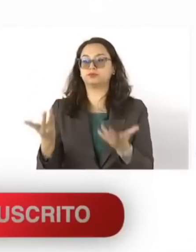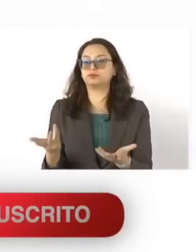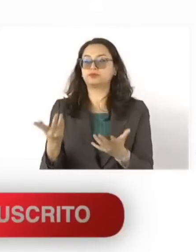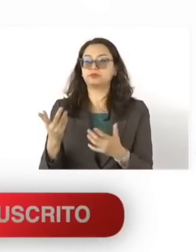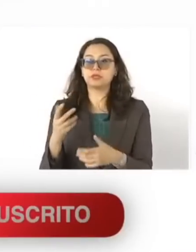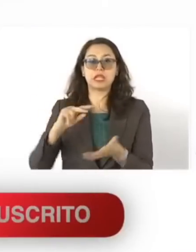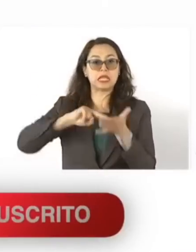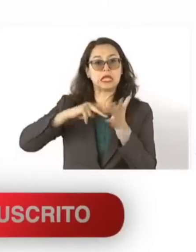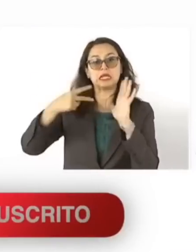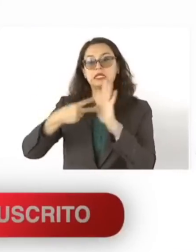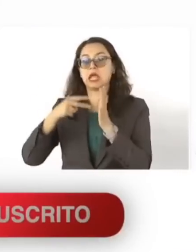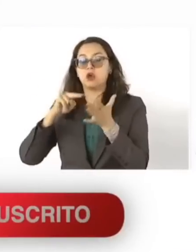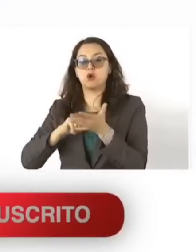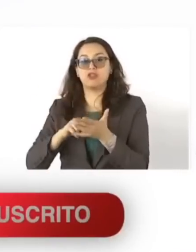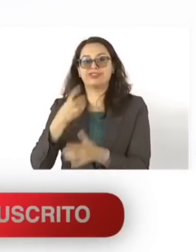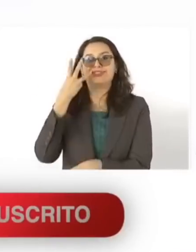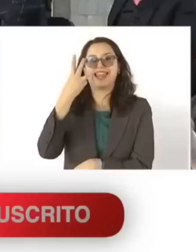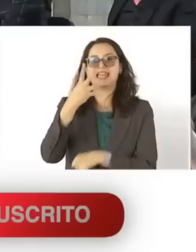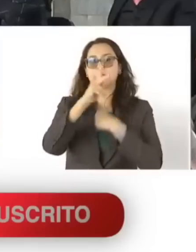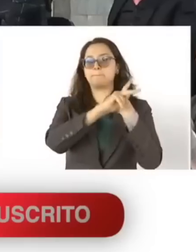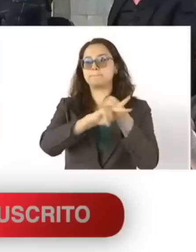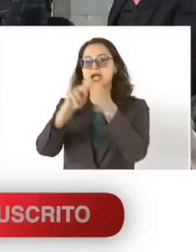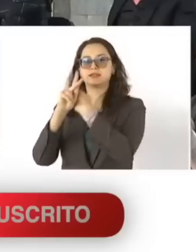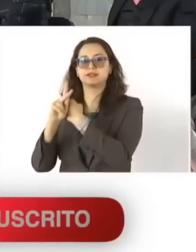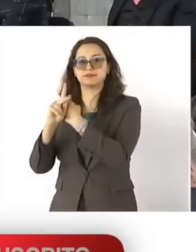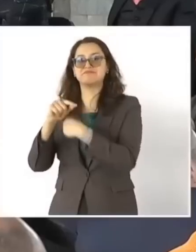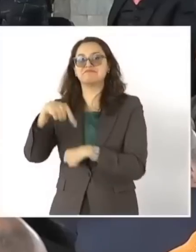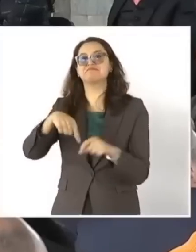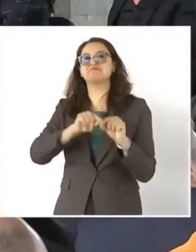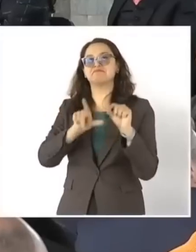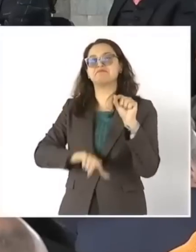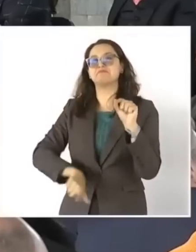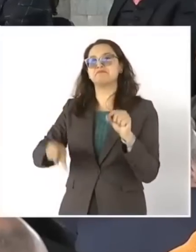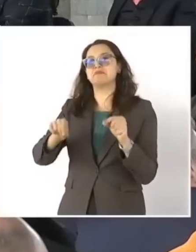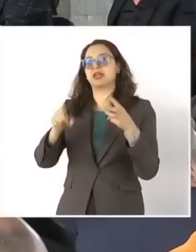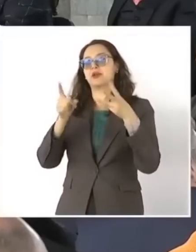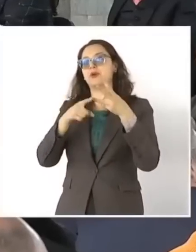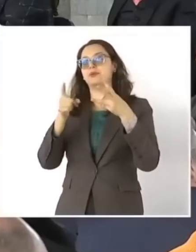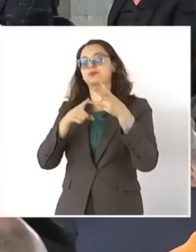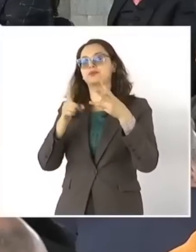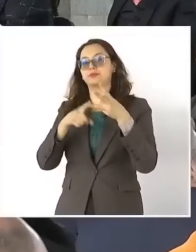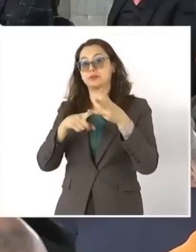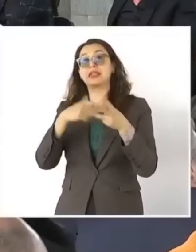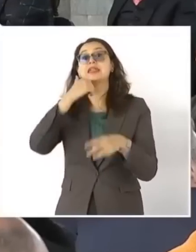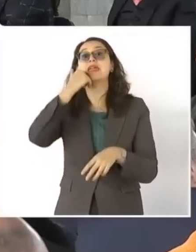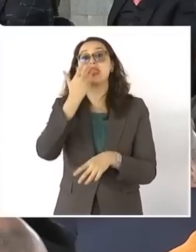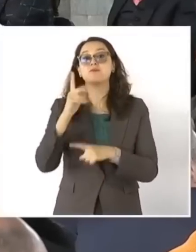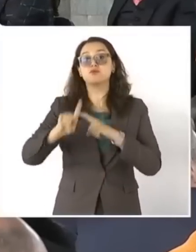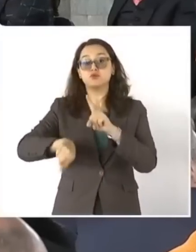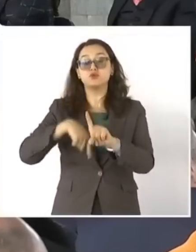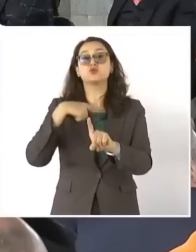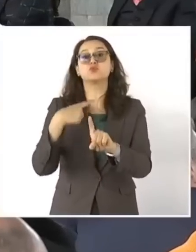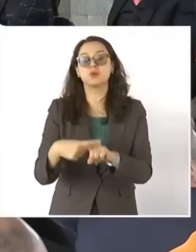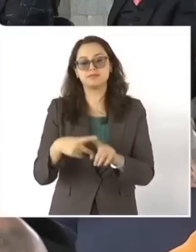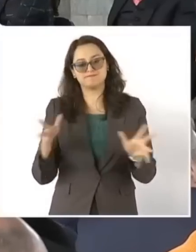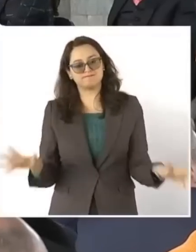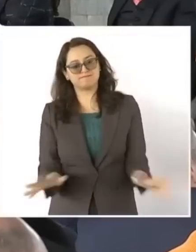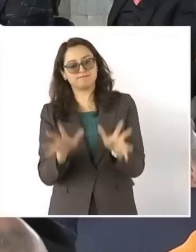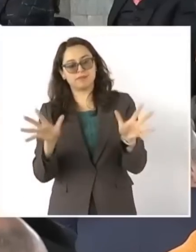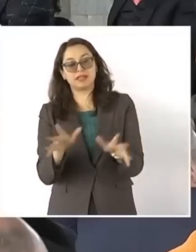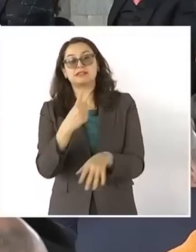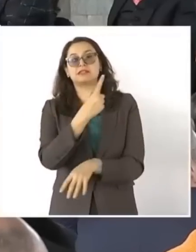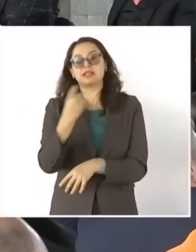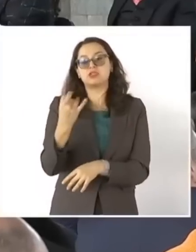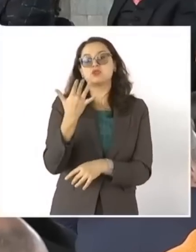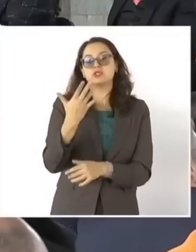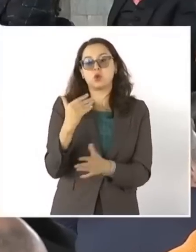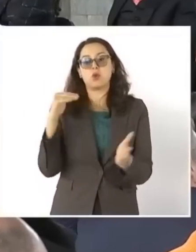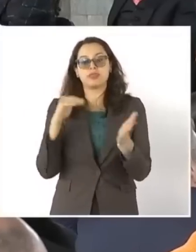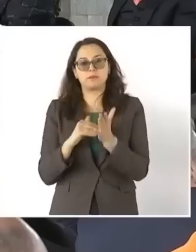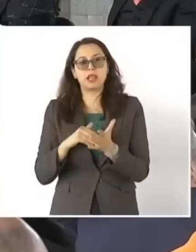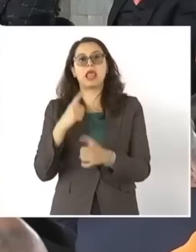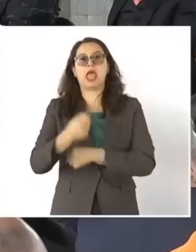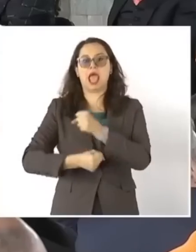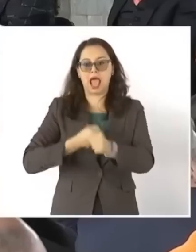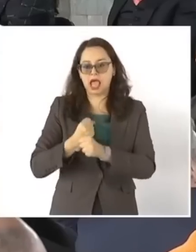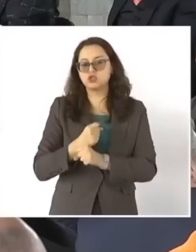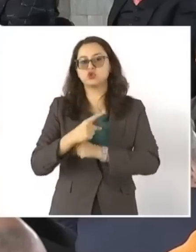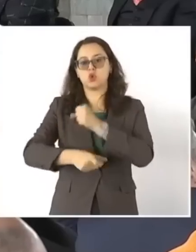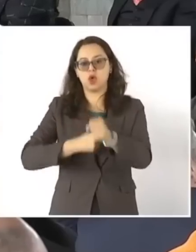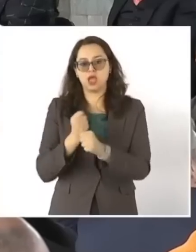ingenieras pero queremos tener todavía más con 150.000 profesionistas y técnicos más por año